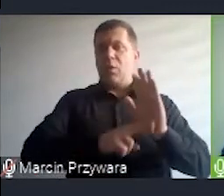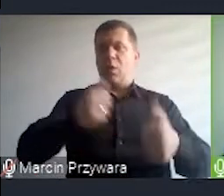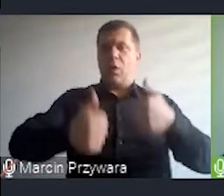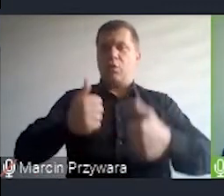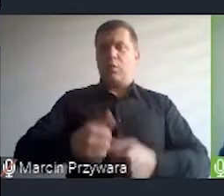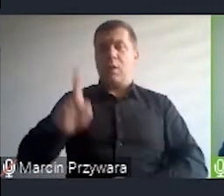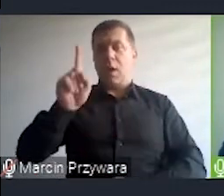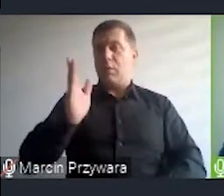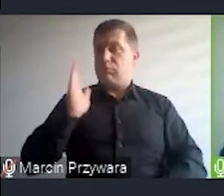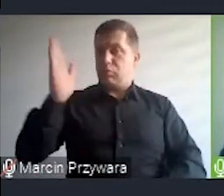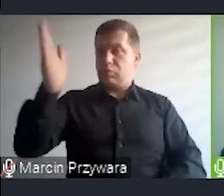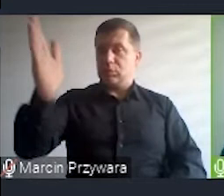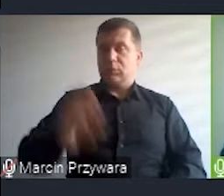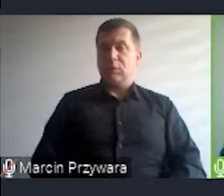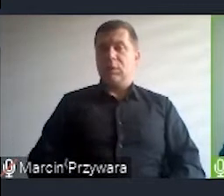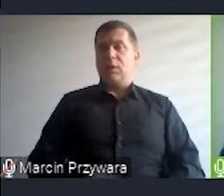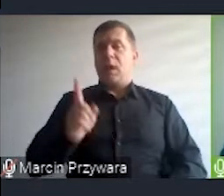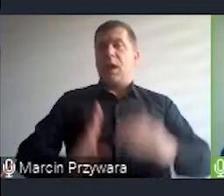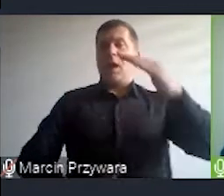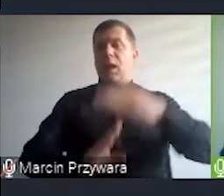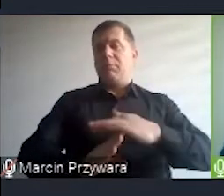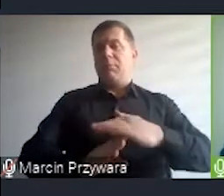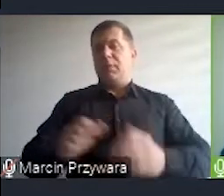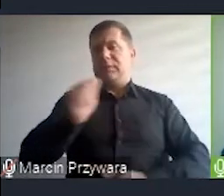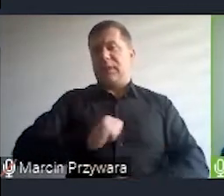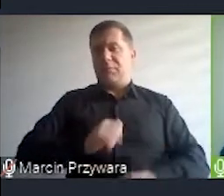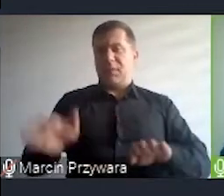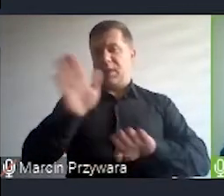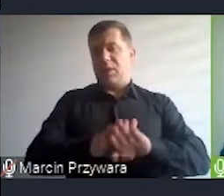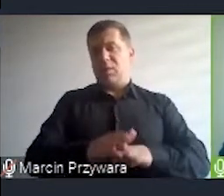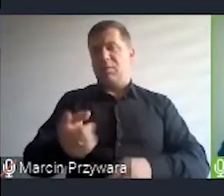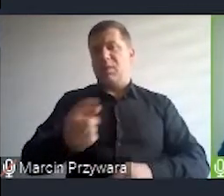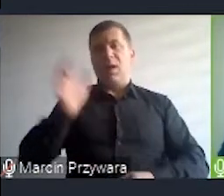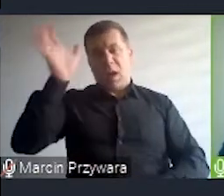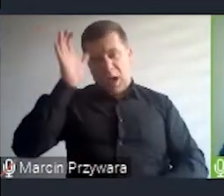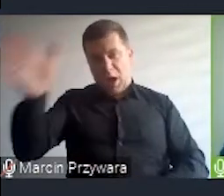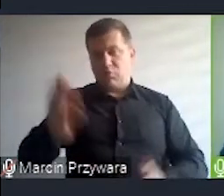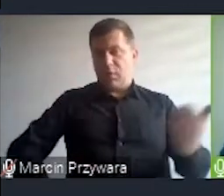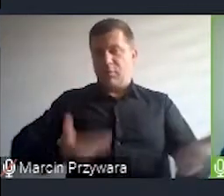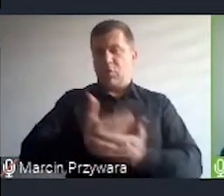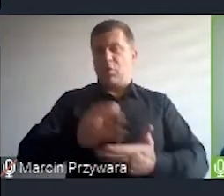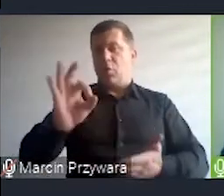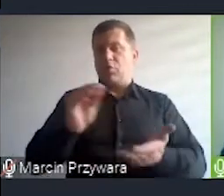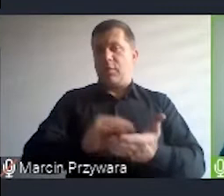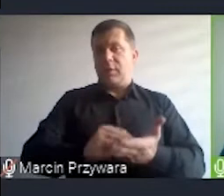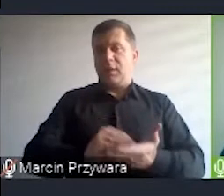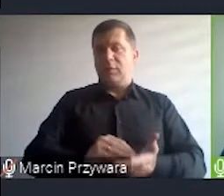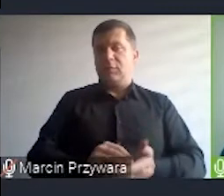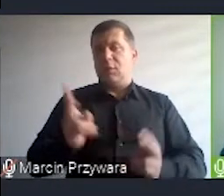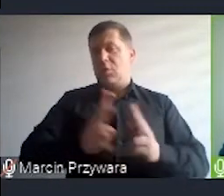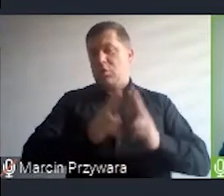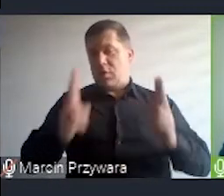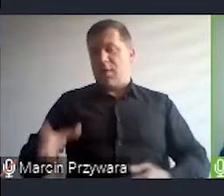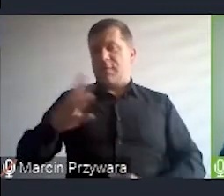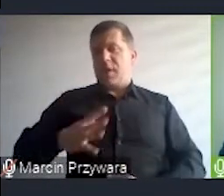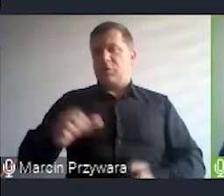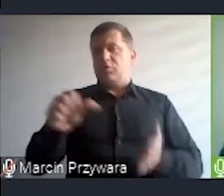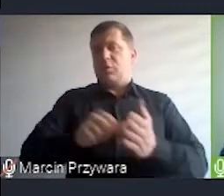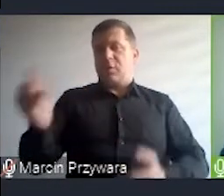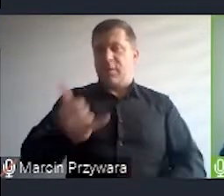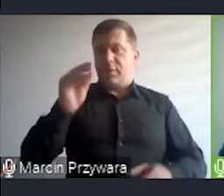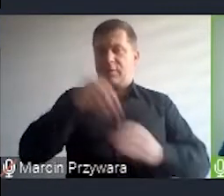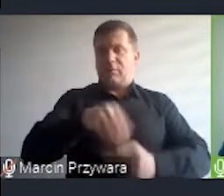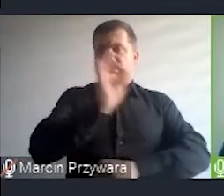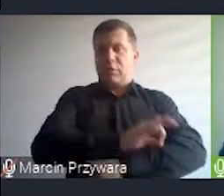ale później te limity sami na siebie nakładacie. Autor wniosku o dofinansowanie określa wartość środków trwałych w projekcie,